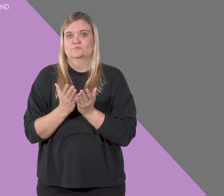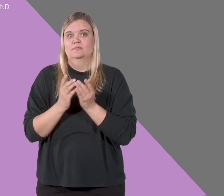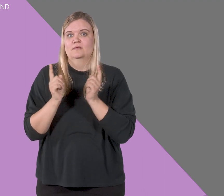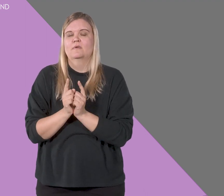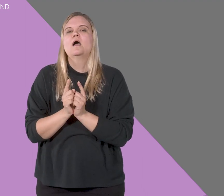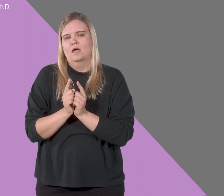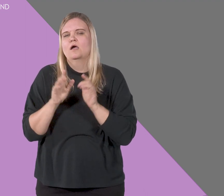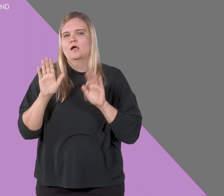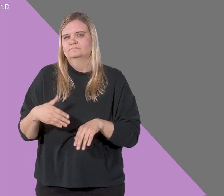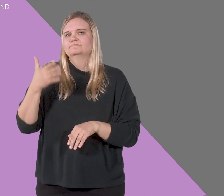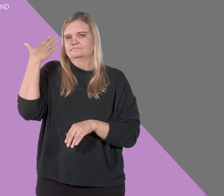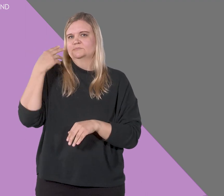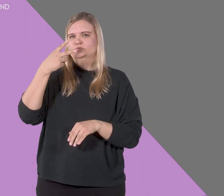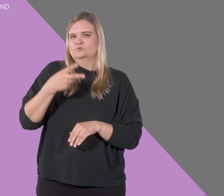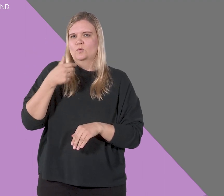Det var också första träffen på nästan 20 år;